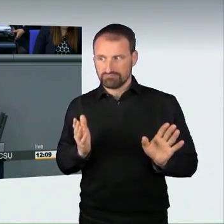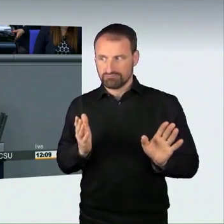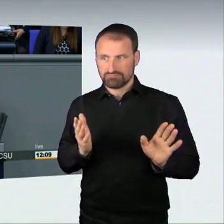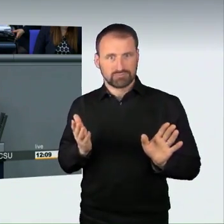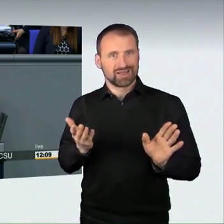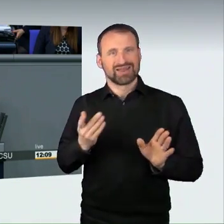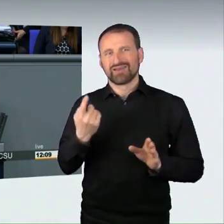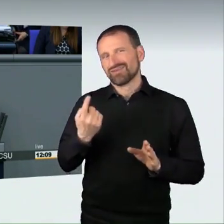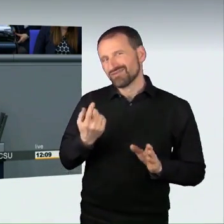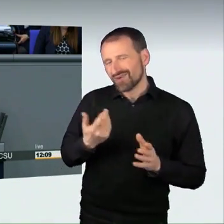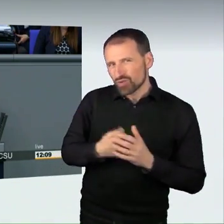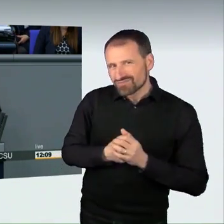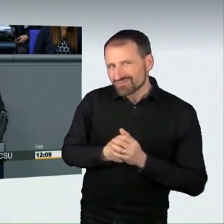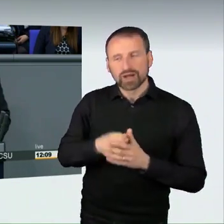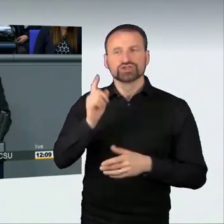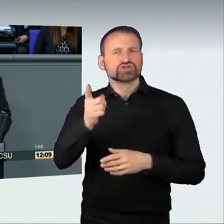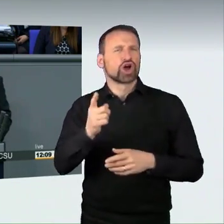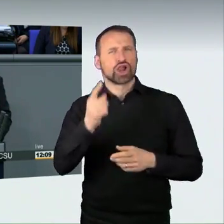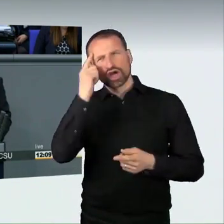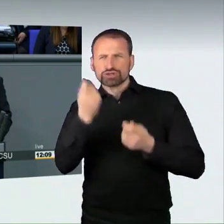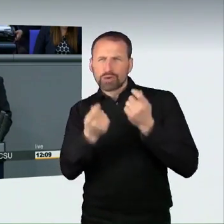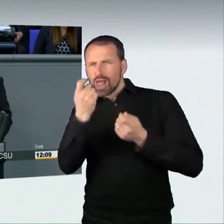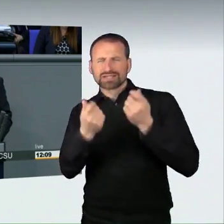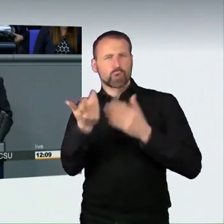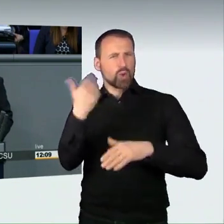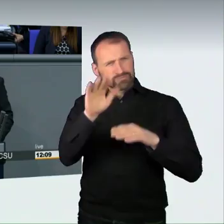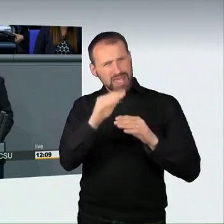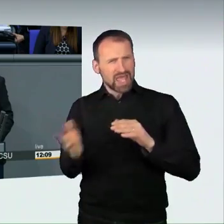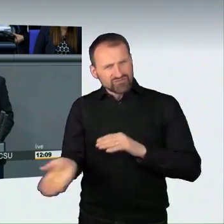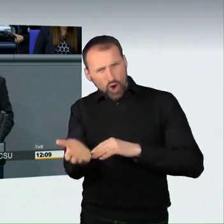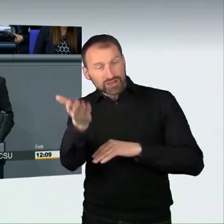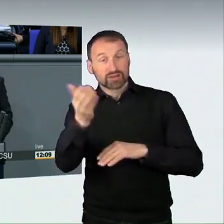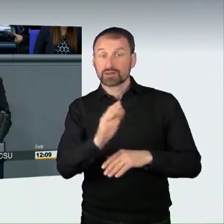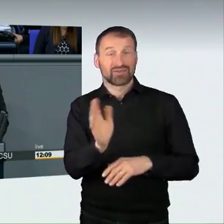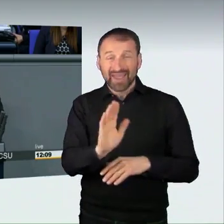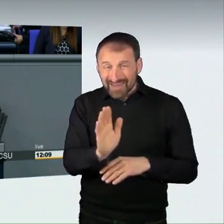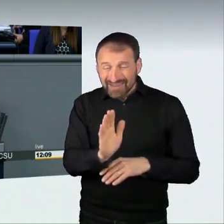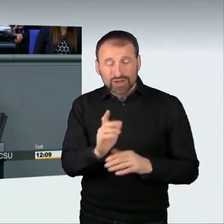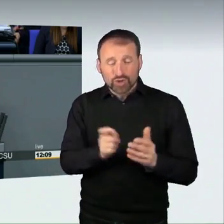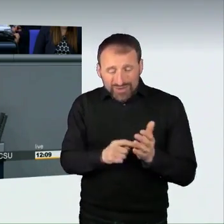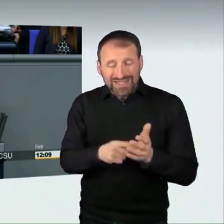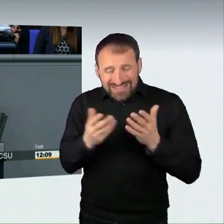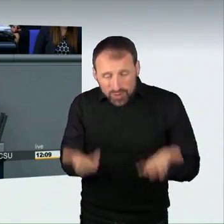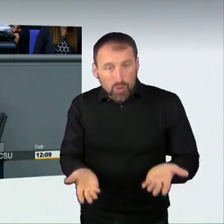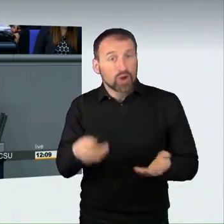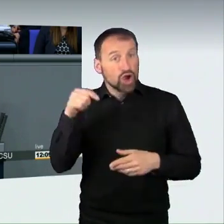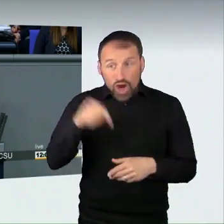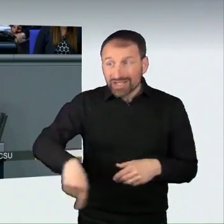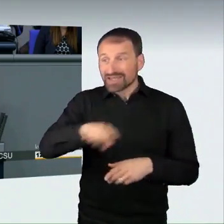dass wir Spekulation befördern wollen, sondern das liegt daran, dass Sie heute keine neue Wohnung zu den Preisen der ortsüblichen Vergleichsmiete